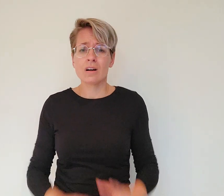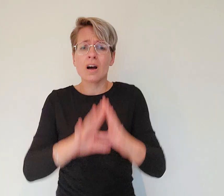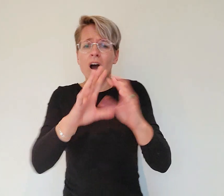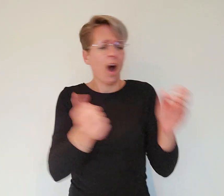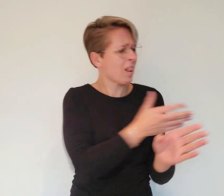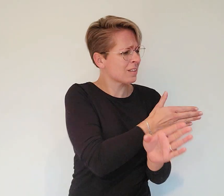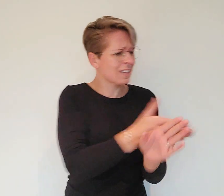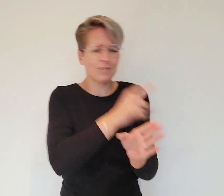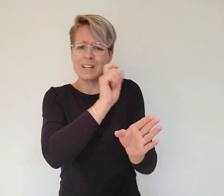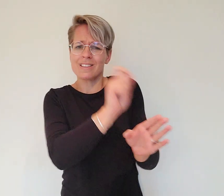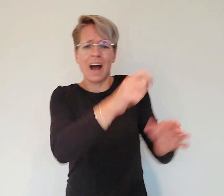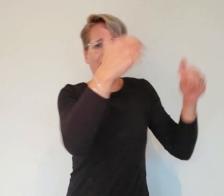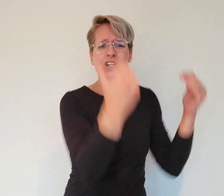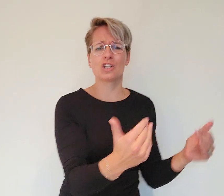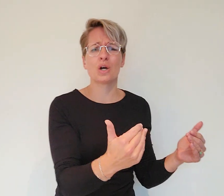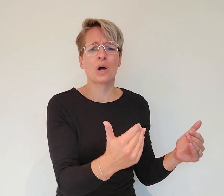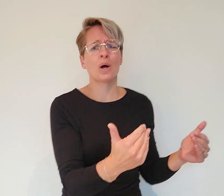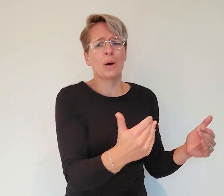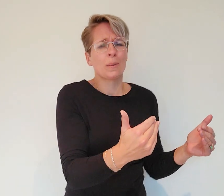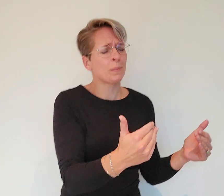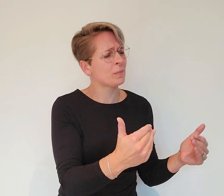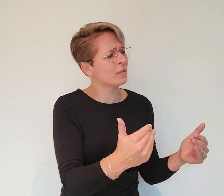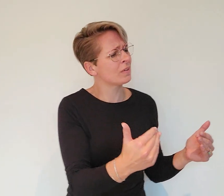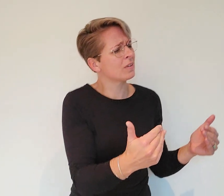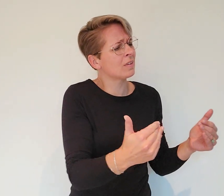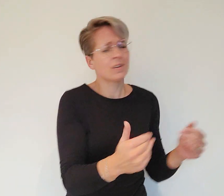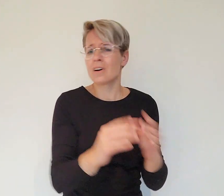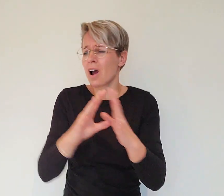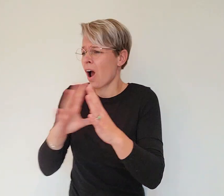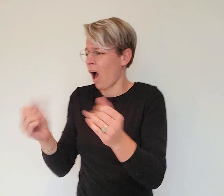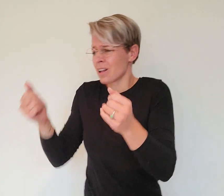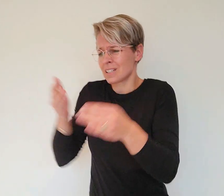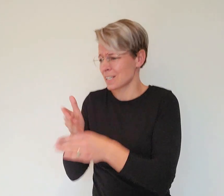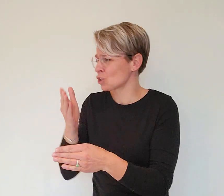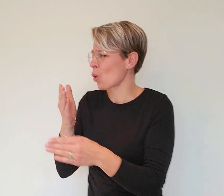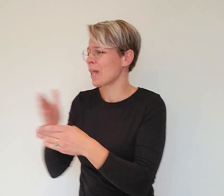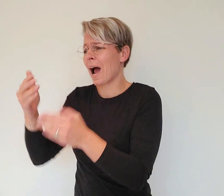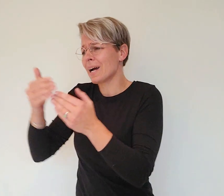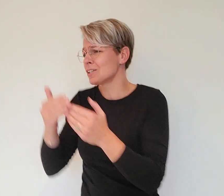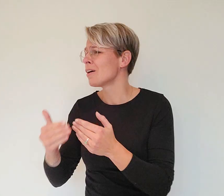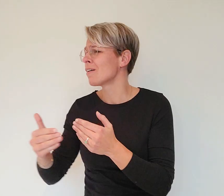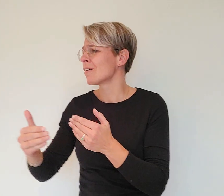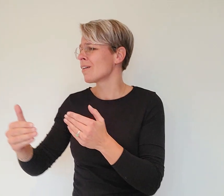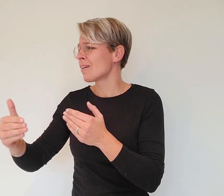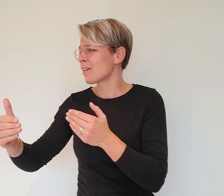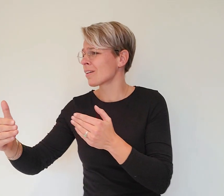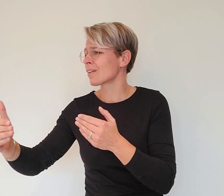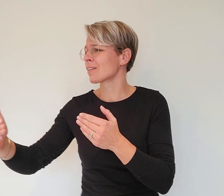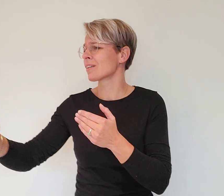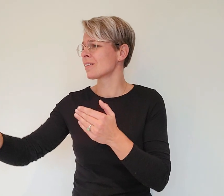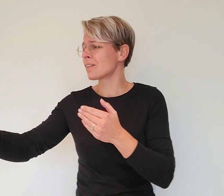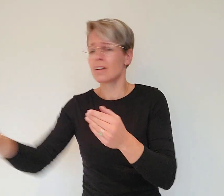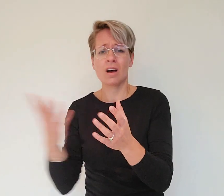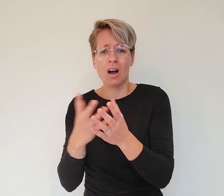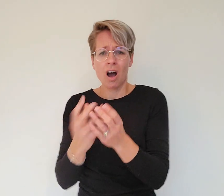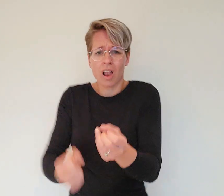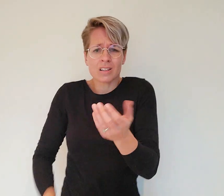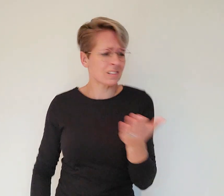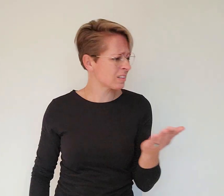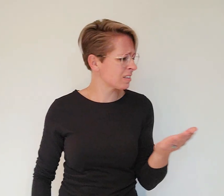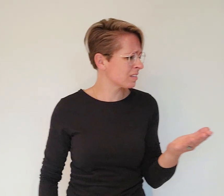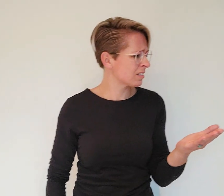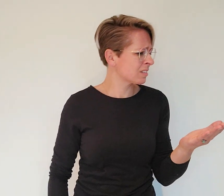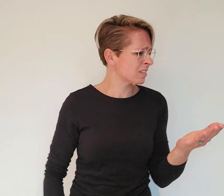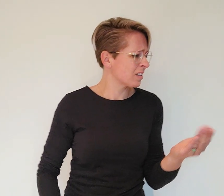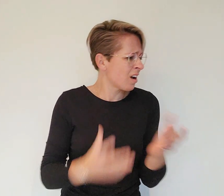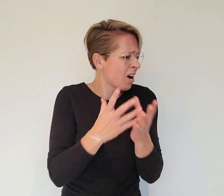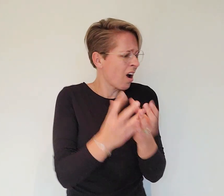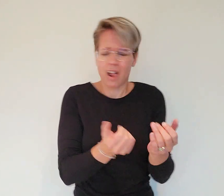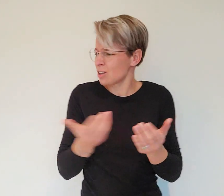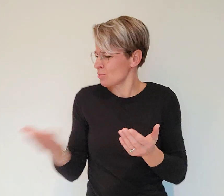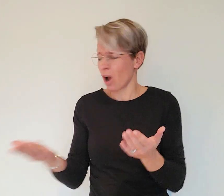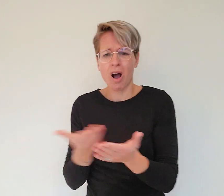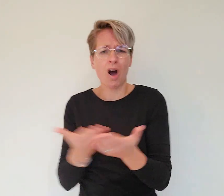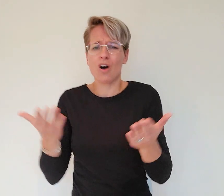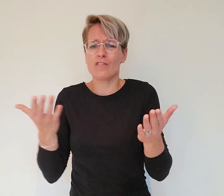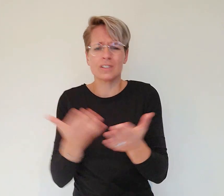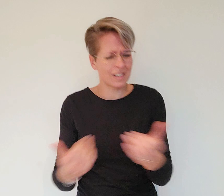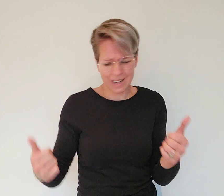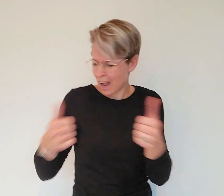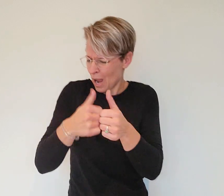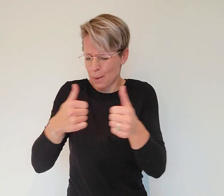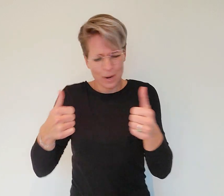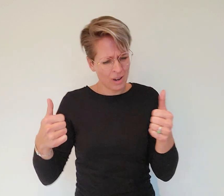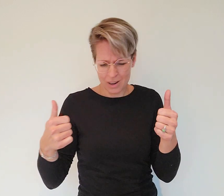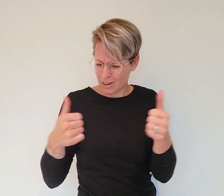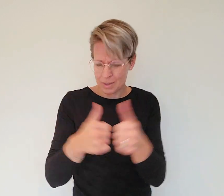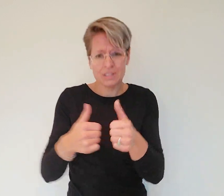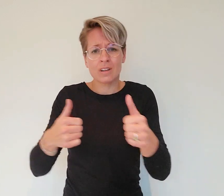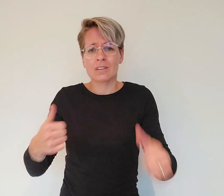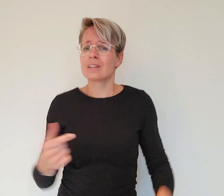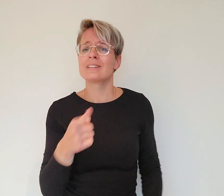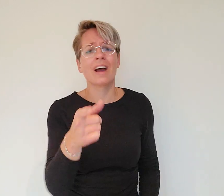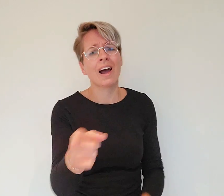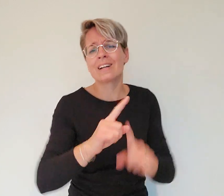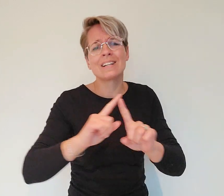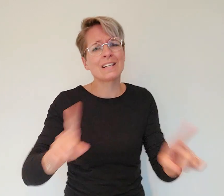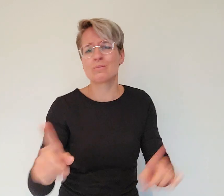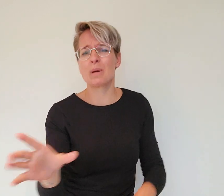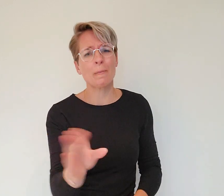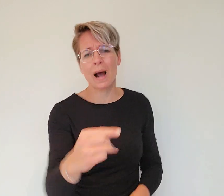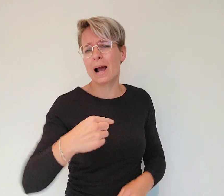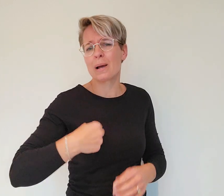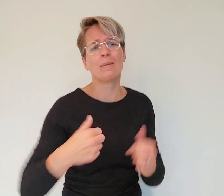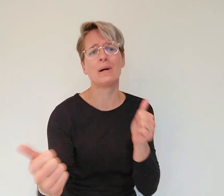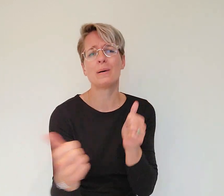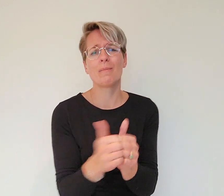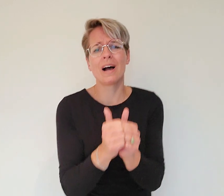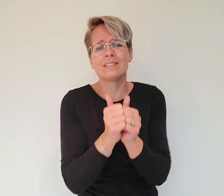Alles heeft een datum, Alles is oneindig, Alles is alles behalve te rijmen met Dat jij niet meer bij me bent